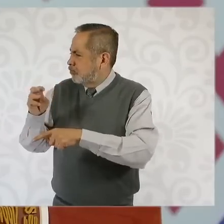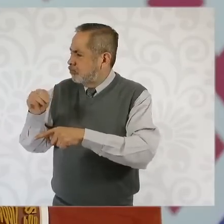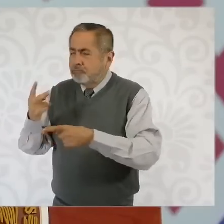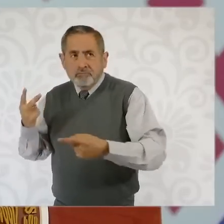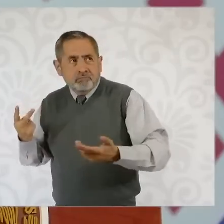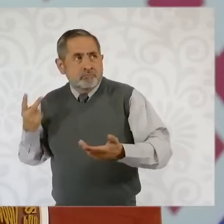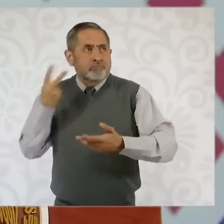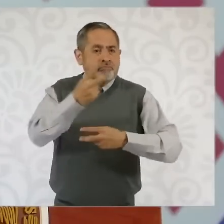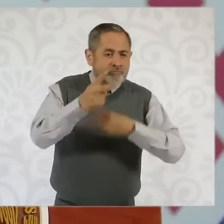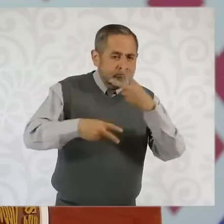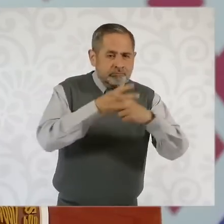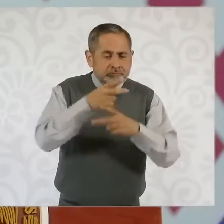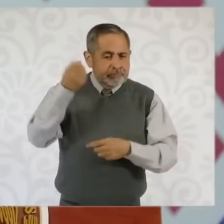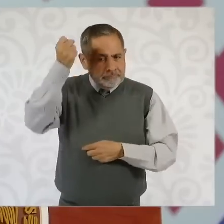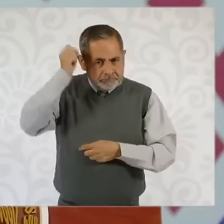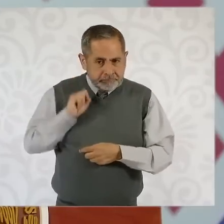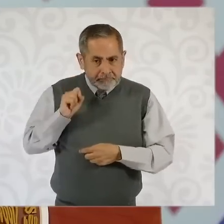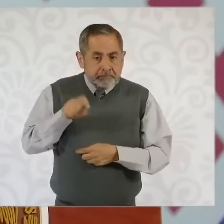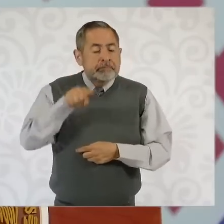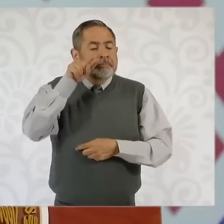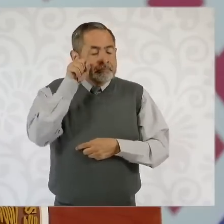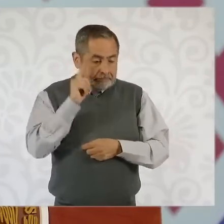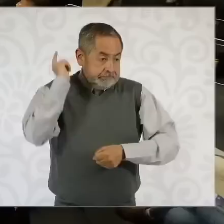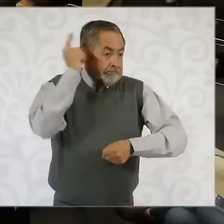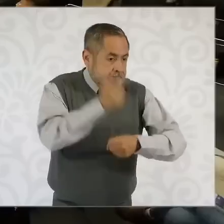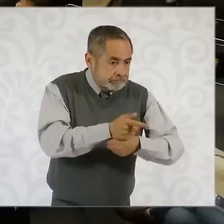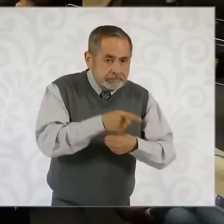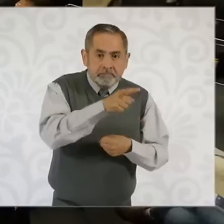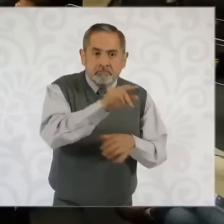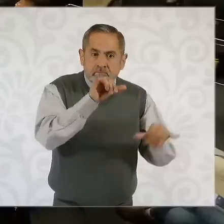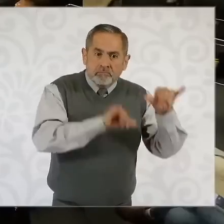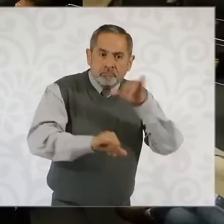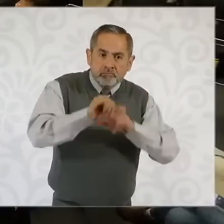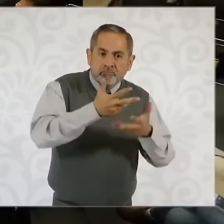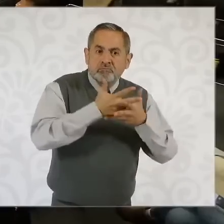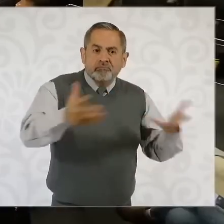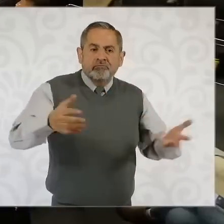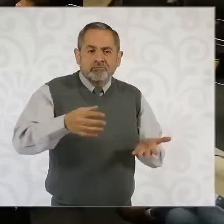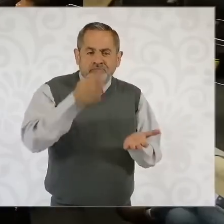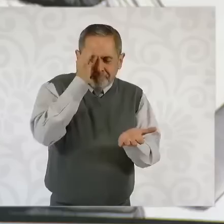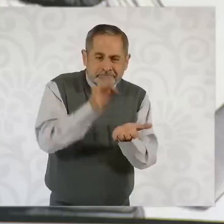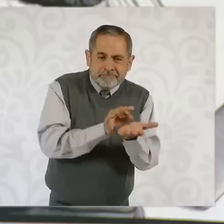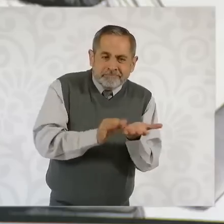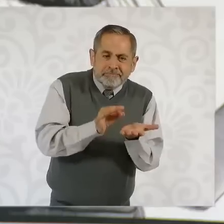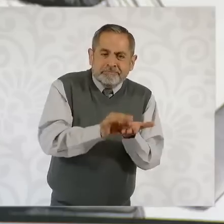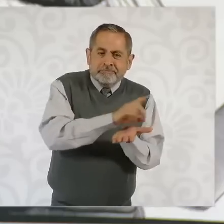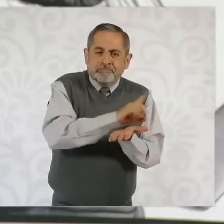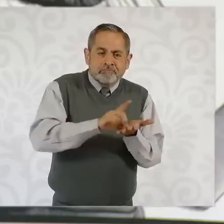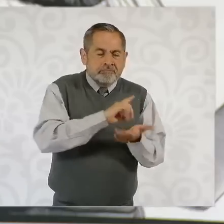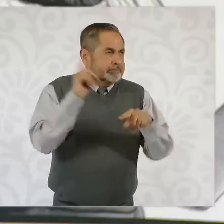verdad eh ahí se desmanteló un laboratorio muy grande de metanfetaminas estuvieron presentes